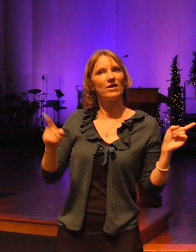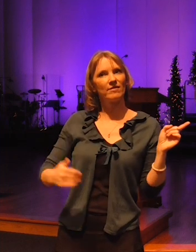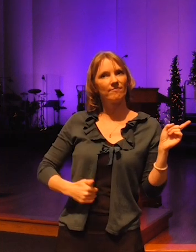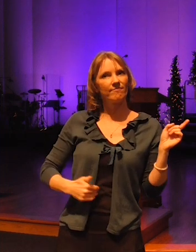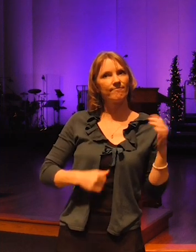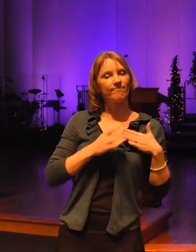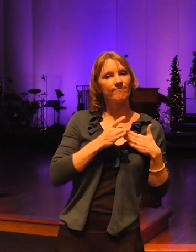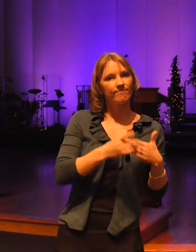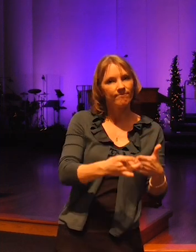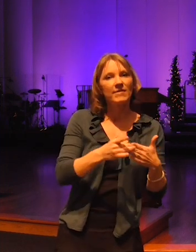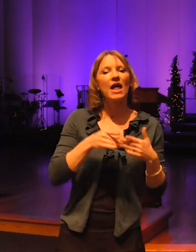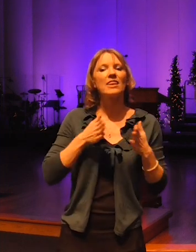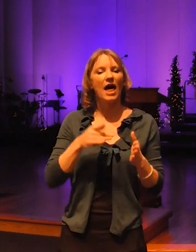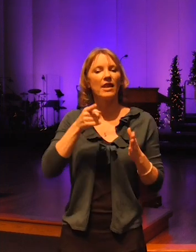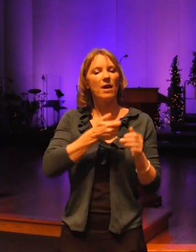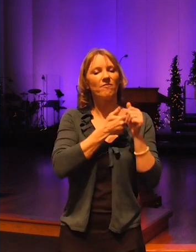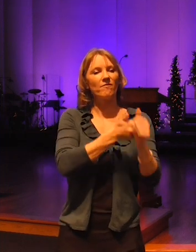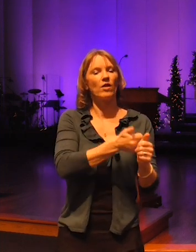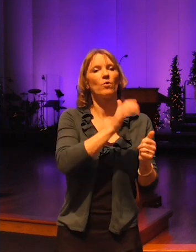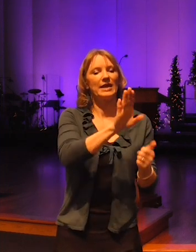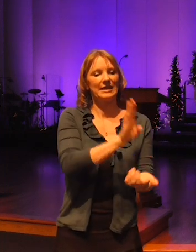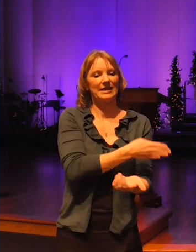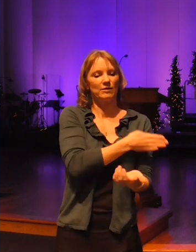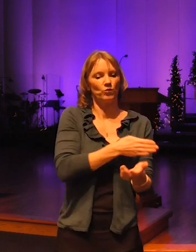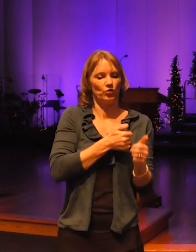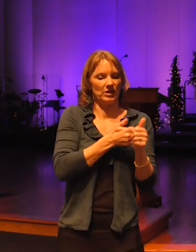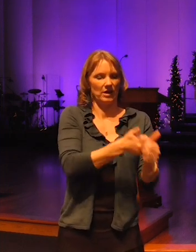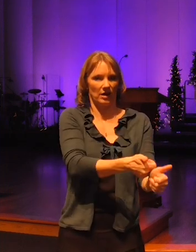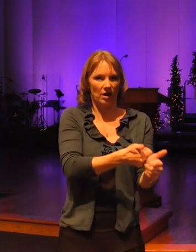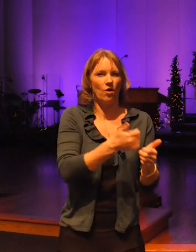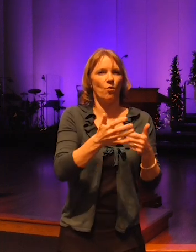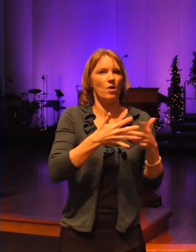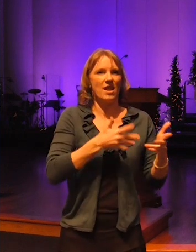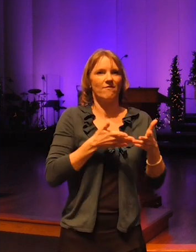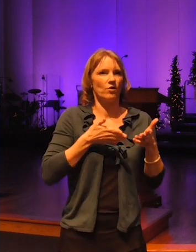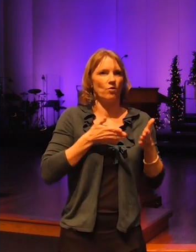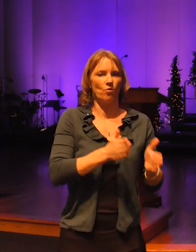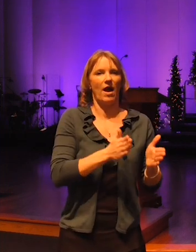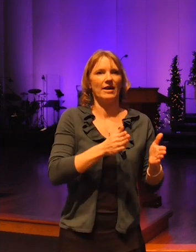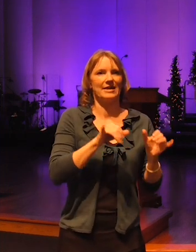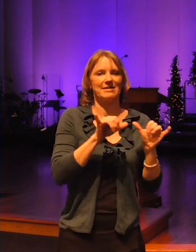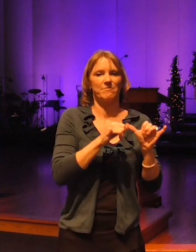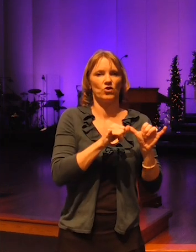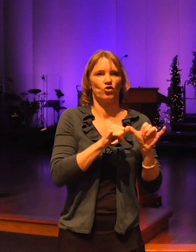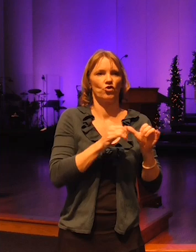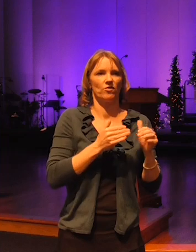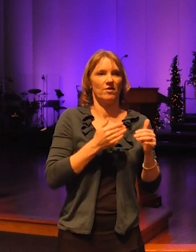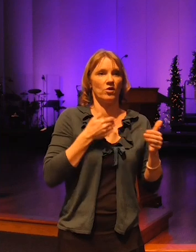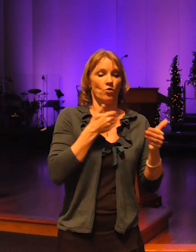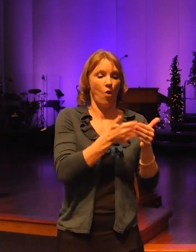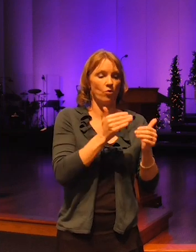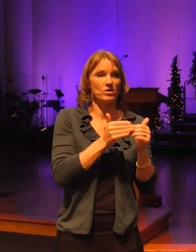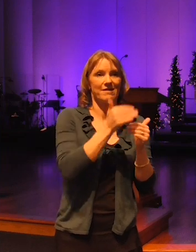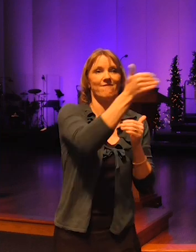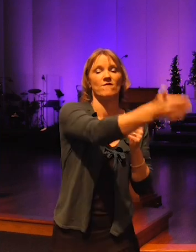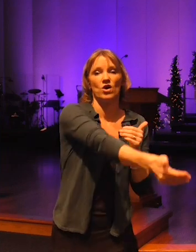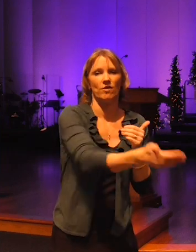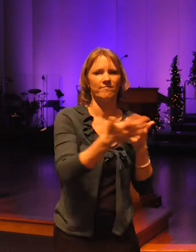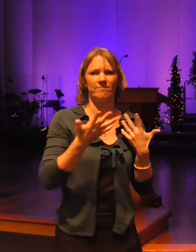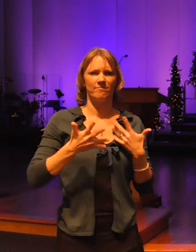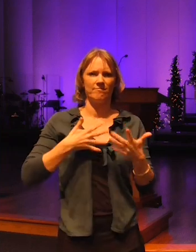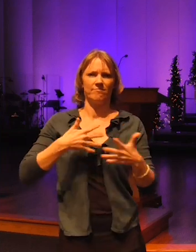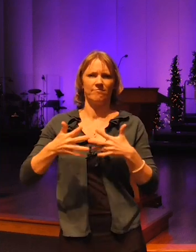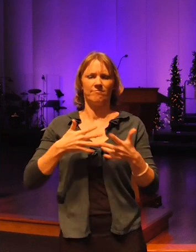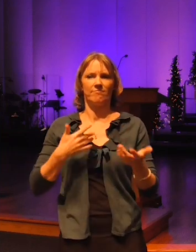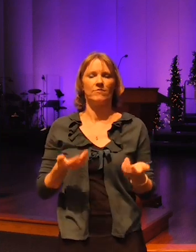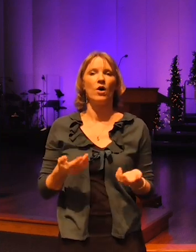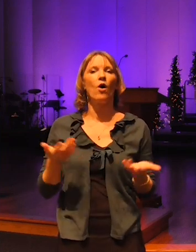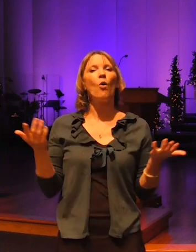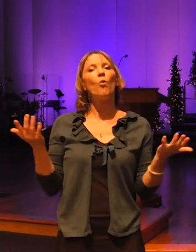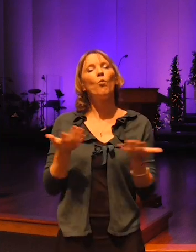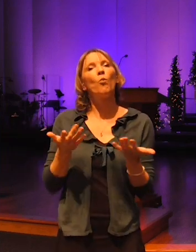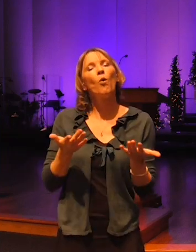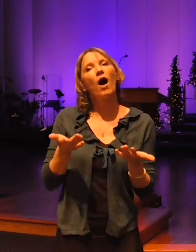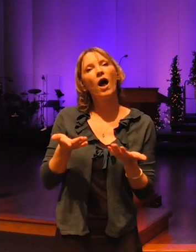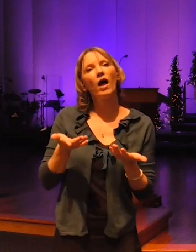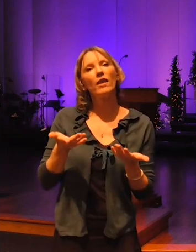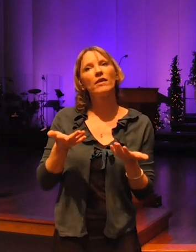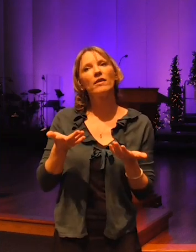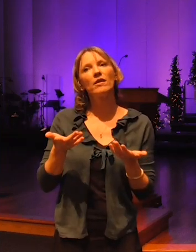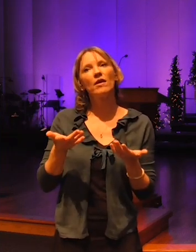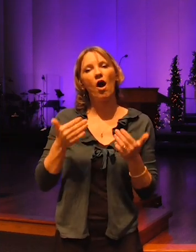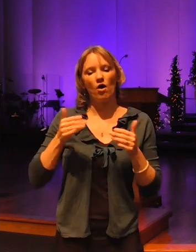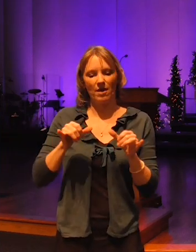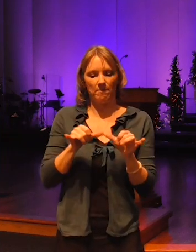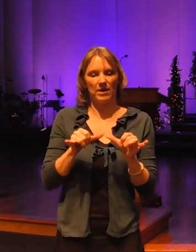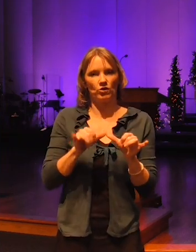escucha, por medida o lejana que sea, cuáles son los medios en su vida que mejor hacen surgir su